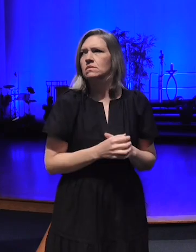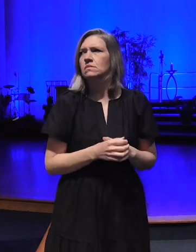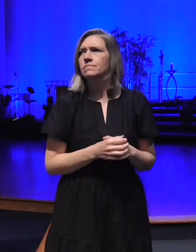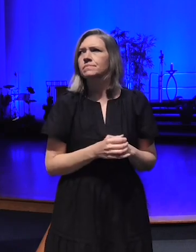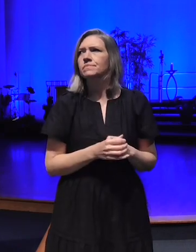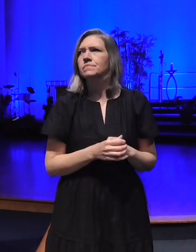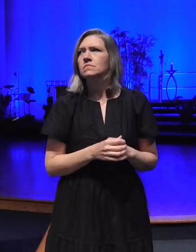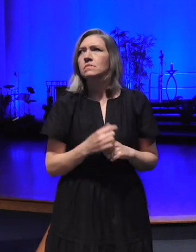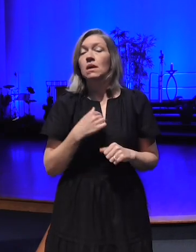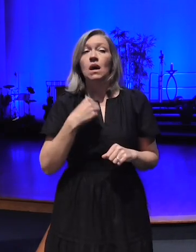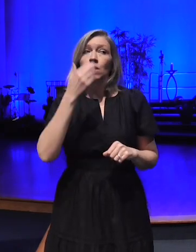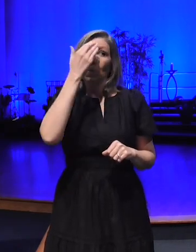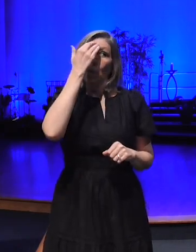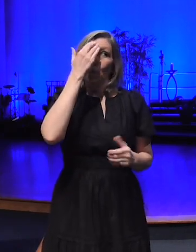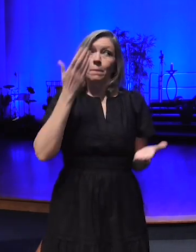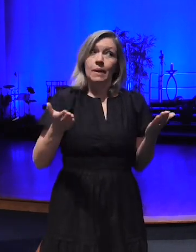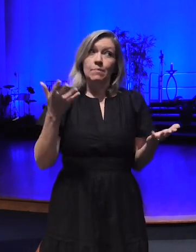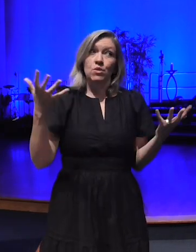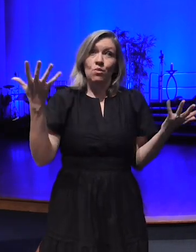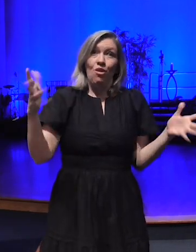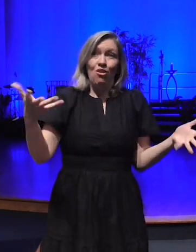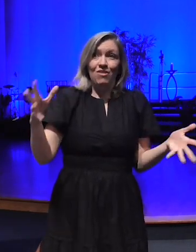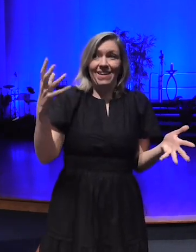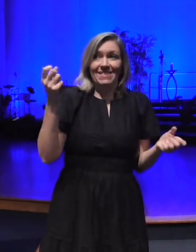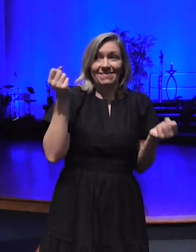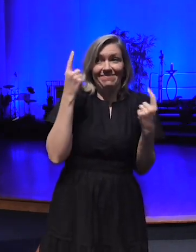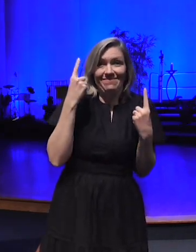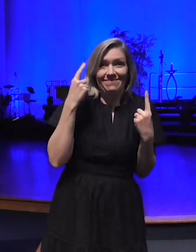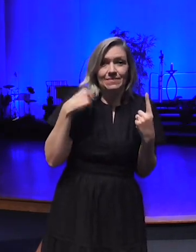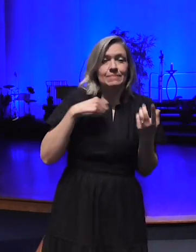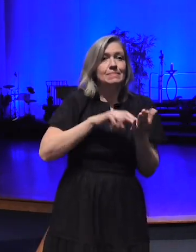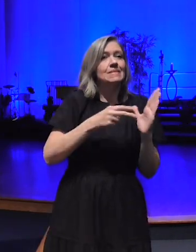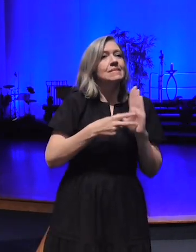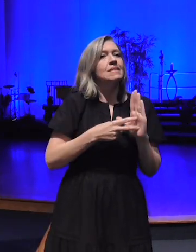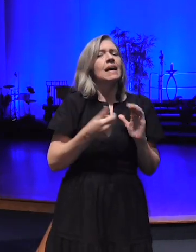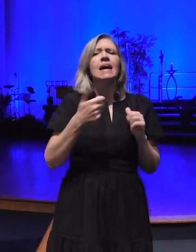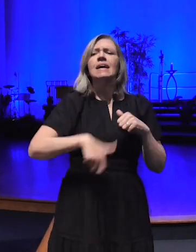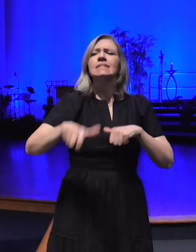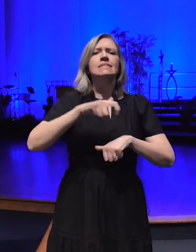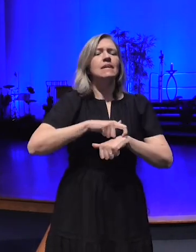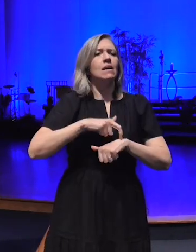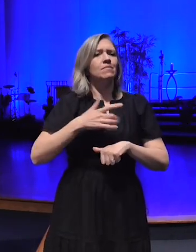ya entiendes esto es que cada vez que tenemos el privilegio de tener ese conocimiento profundo